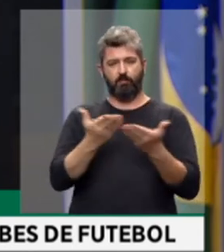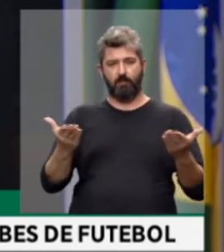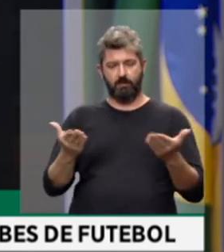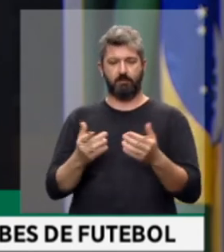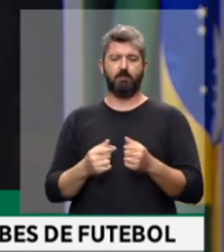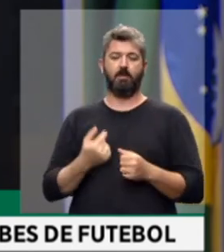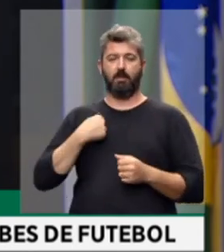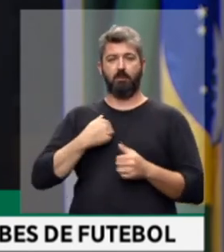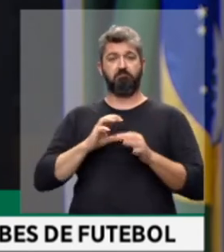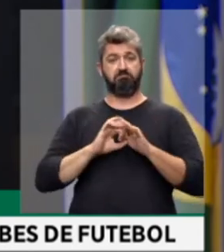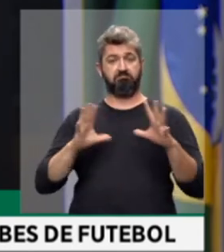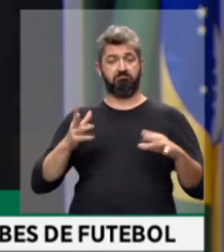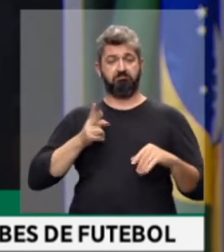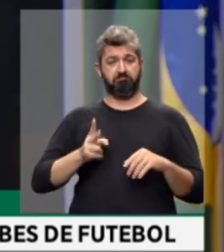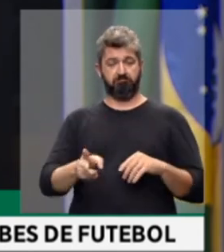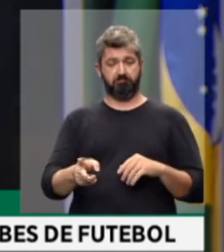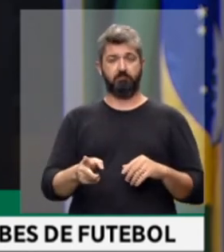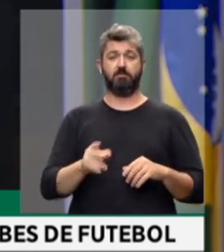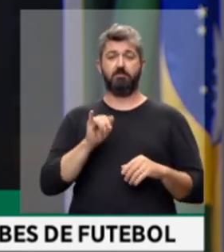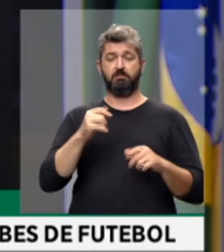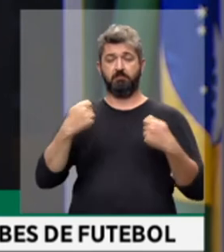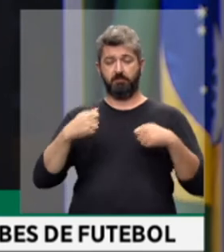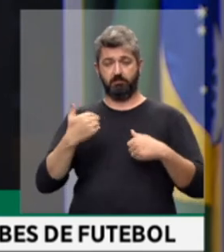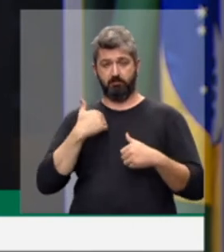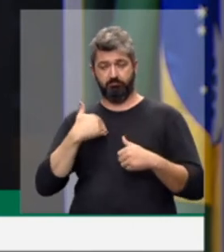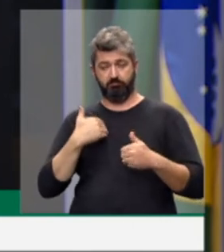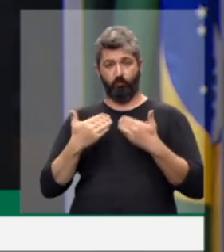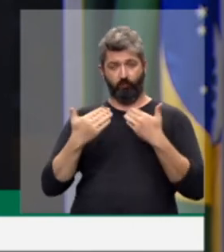MAIS UMA VEZ OS DEPUTADOS SE MANIFESTARAM FAVORÁVEIS AO NOSSO RELATÓRIO, MEU MUITO OBRIGADO A TODOS VOCÊ S, EU